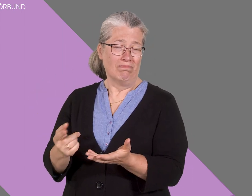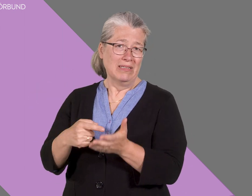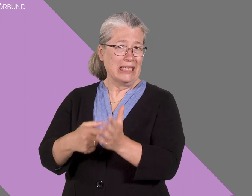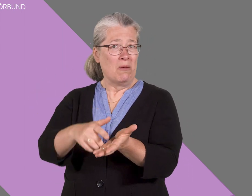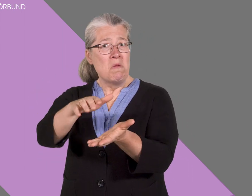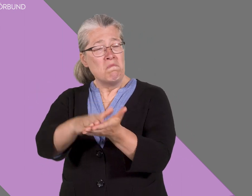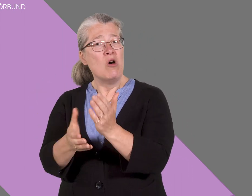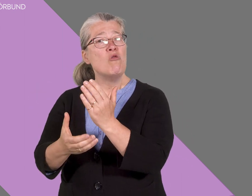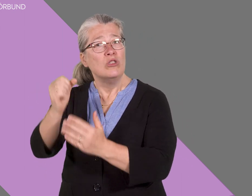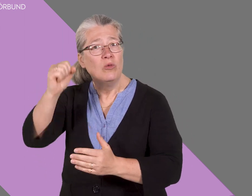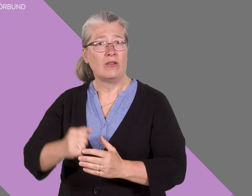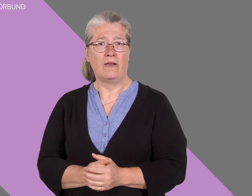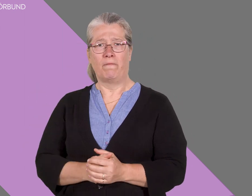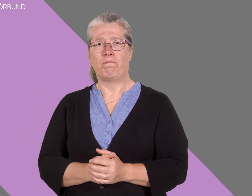till exempel i Österbotten.